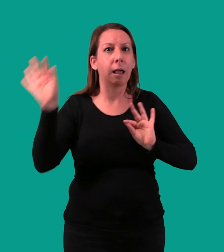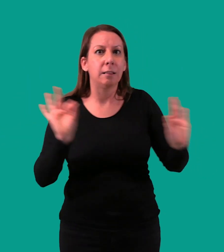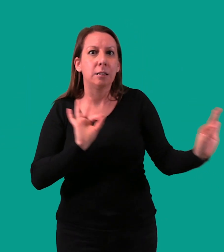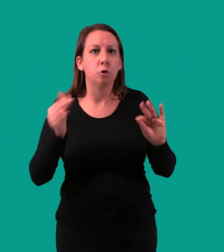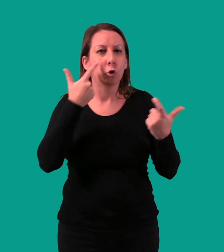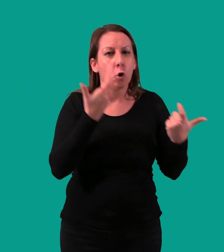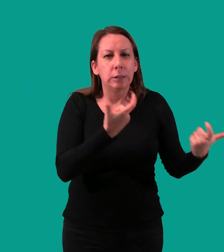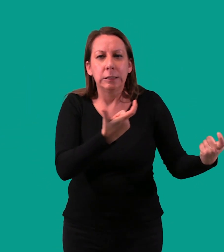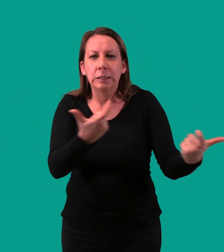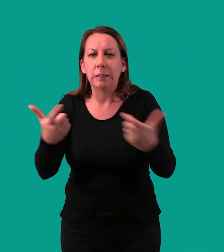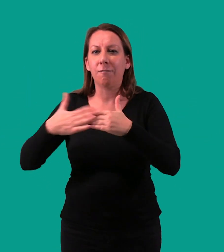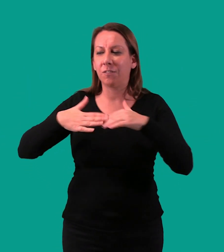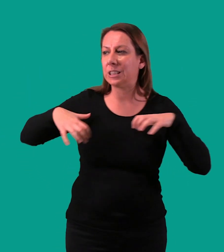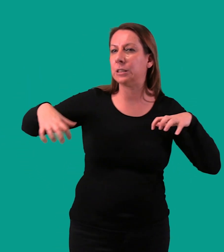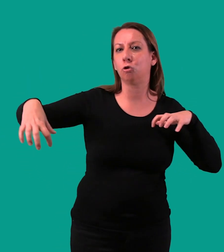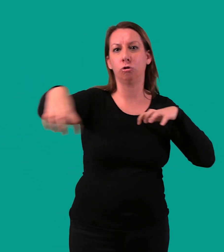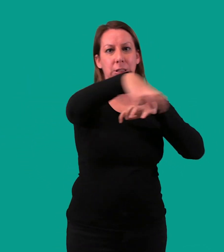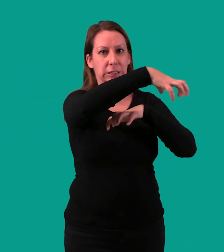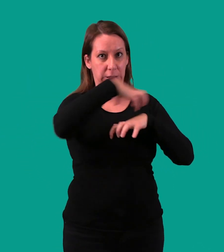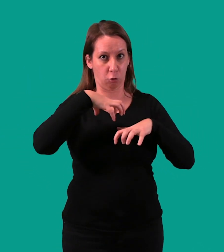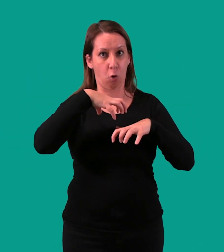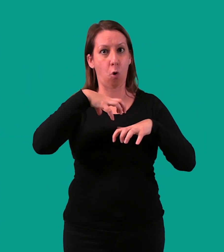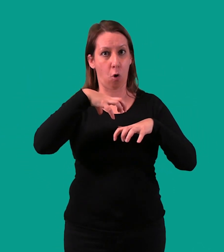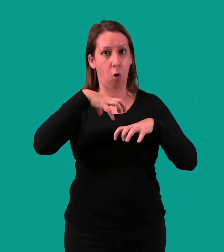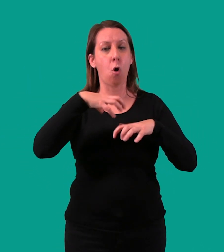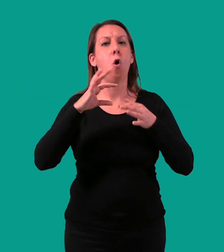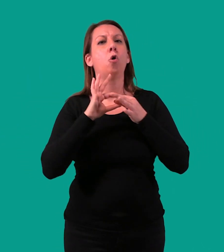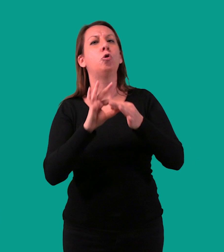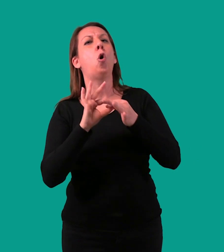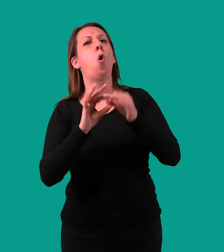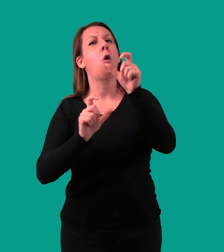distanza e tenere gli occhi aperti e sorvegliare l'ambiente circostante.